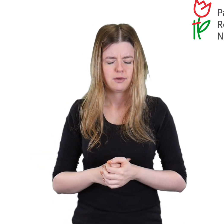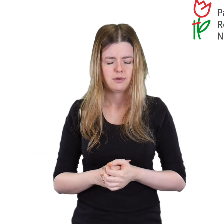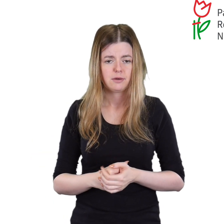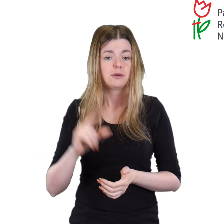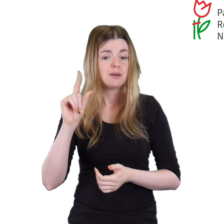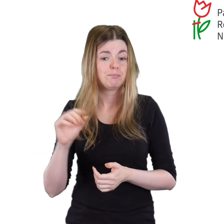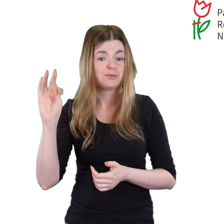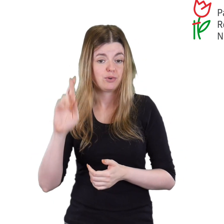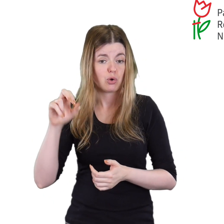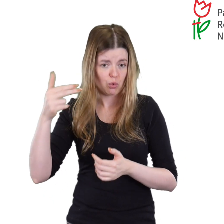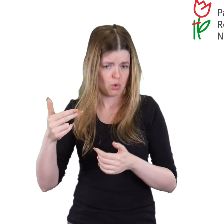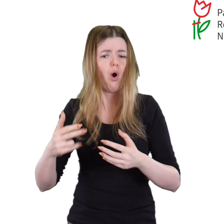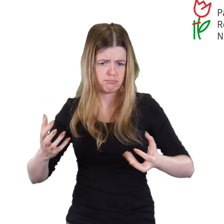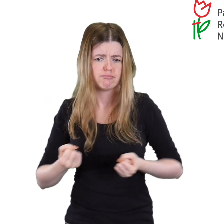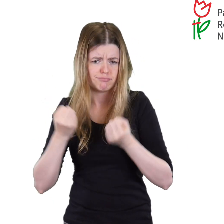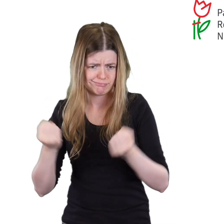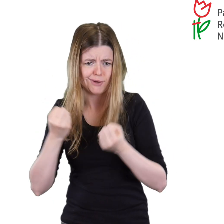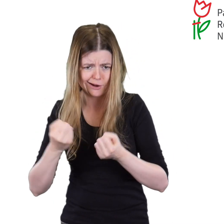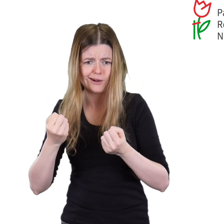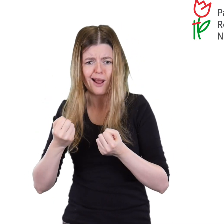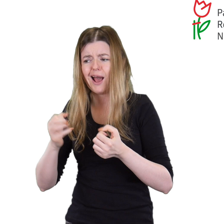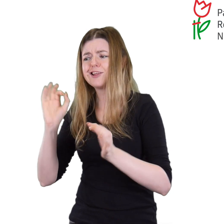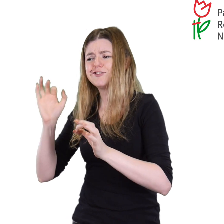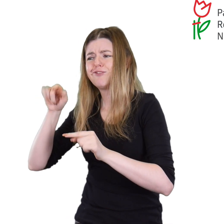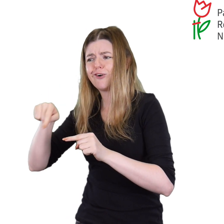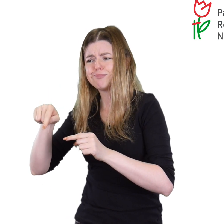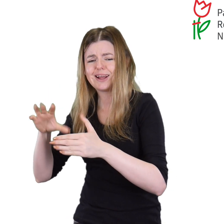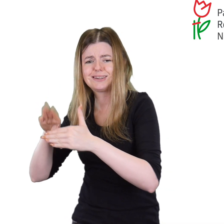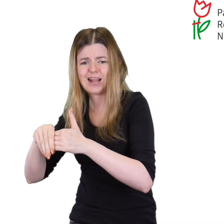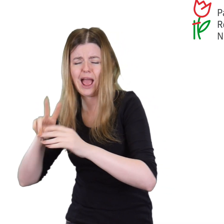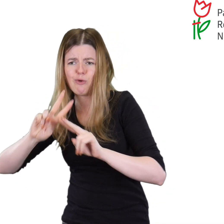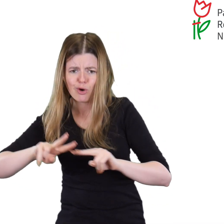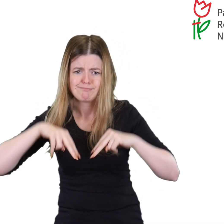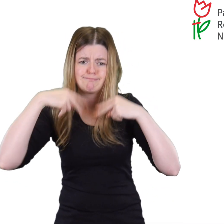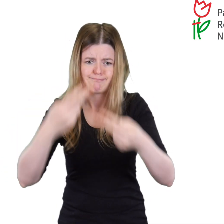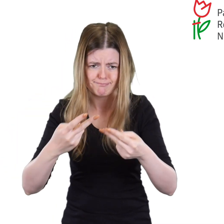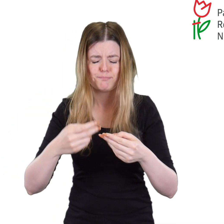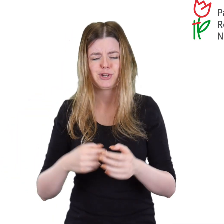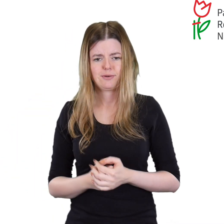Postaramy się udostępnić Ci jego treść.